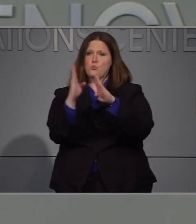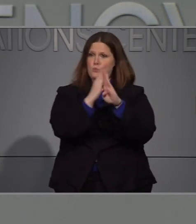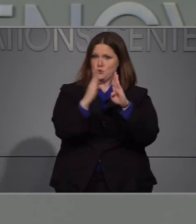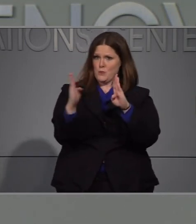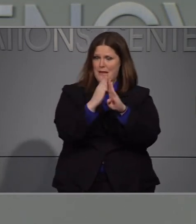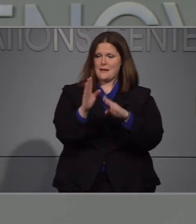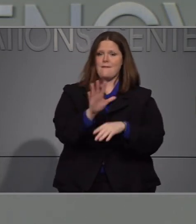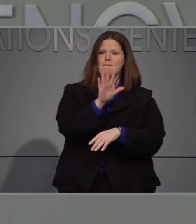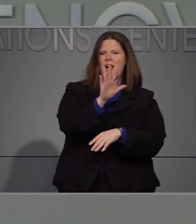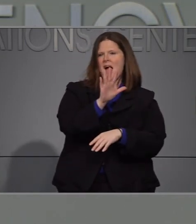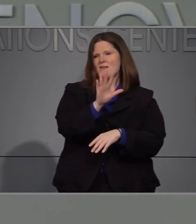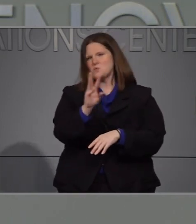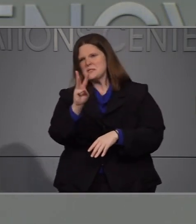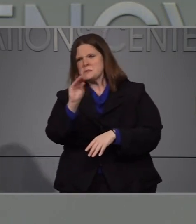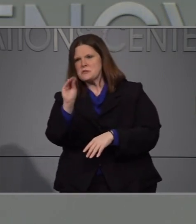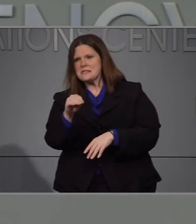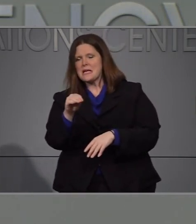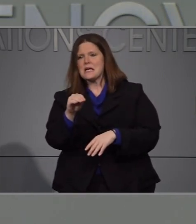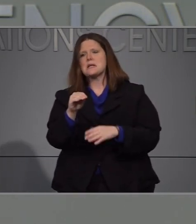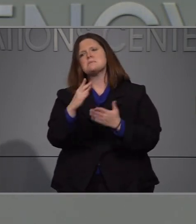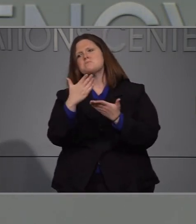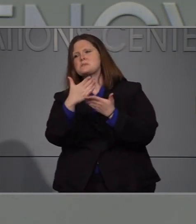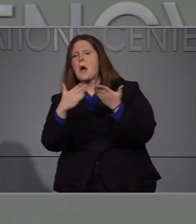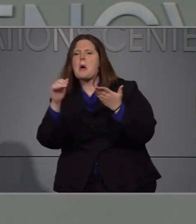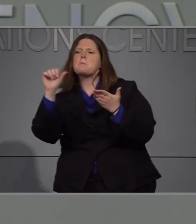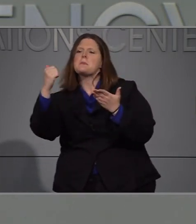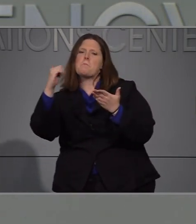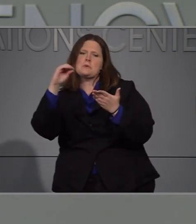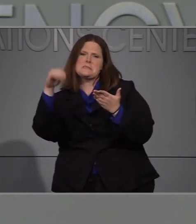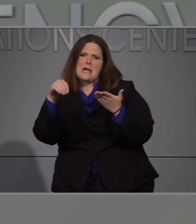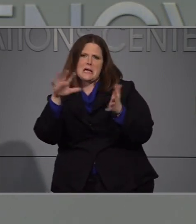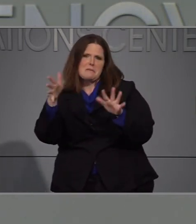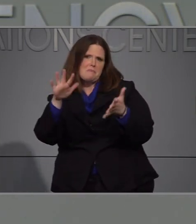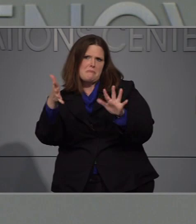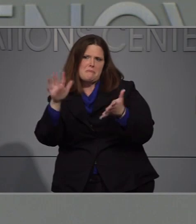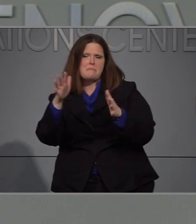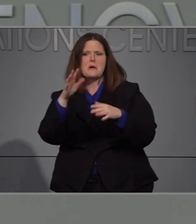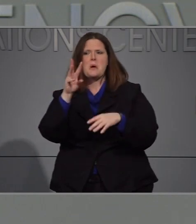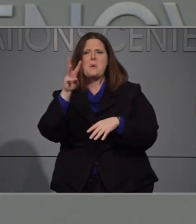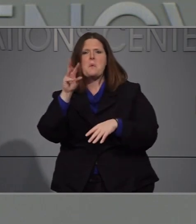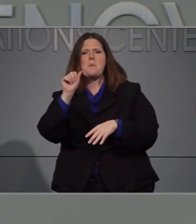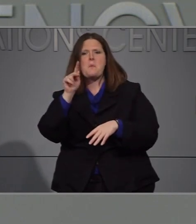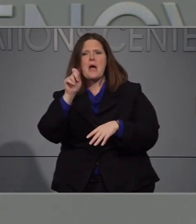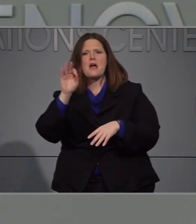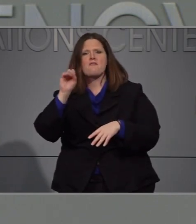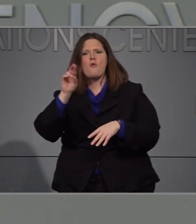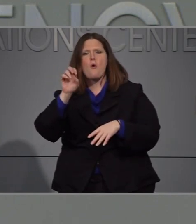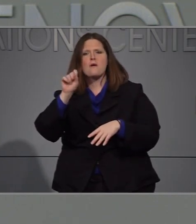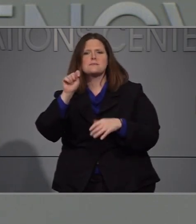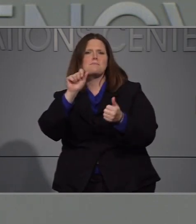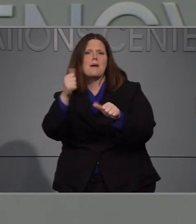estudios. De seis a siete por ciento hasta un diez por ciento.